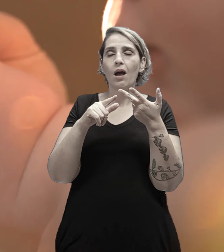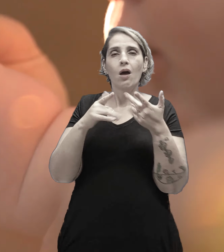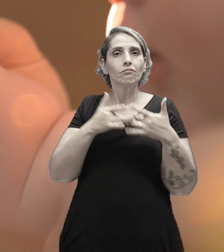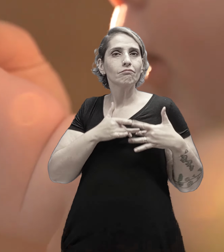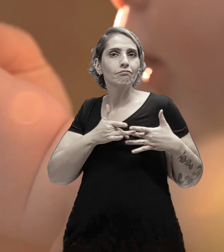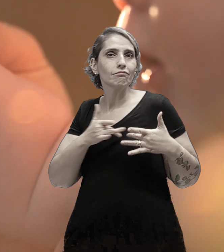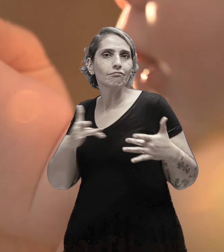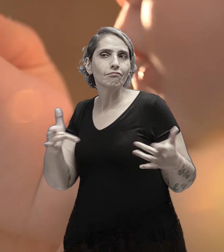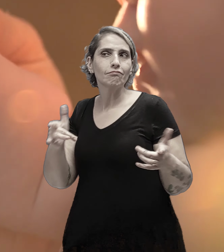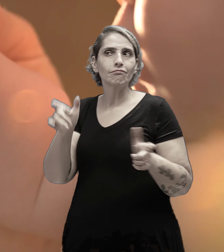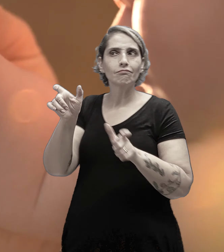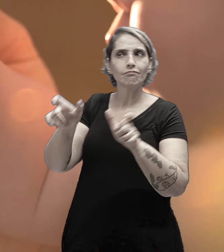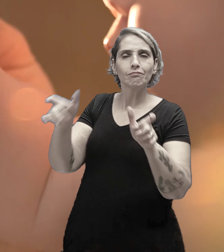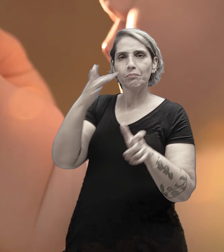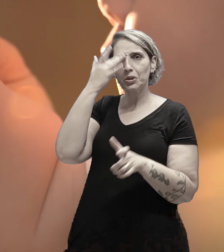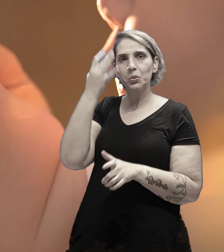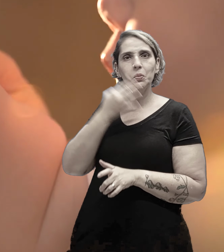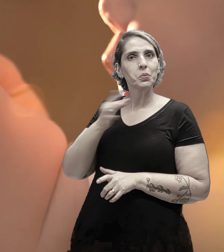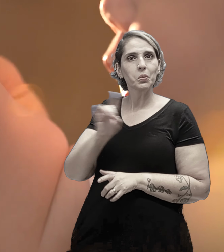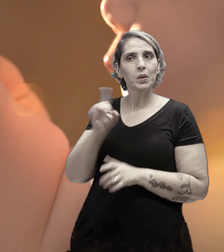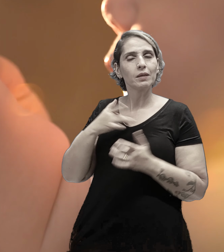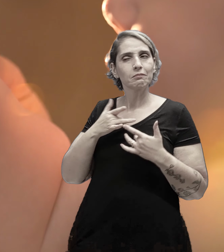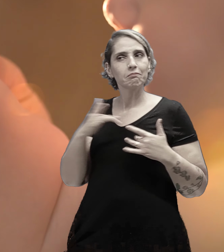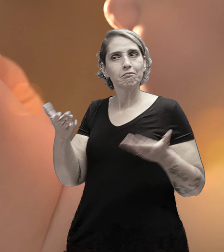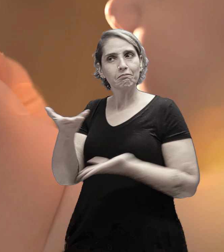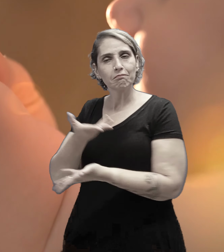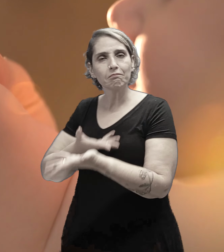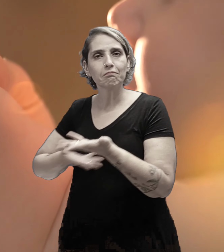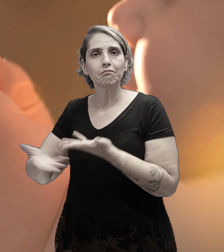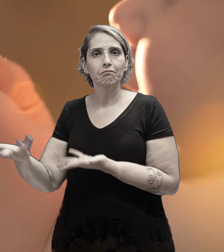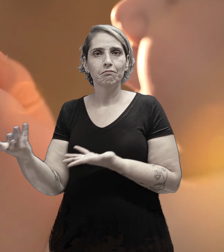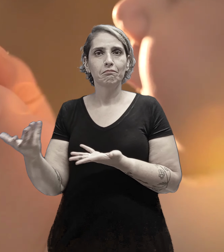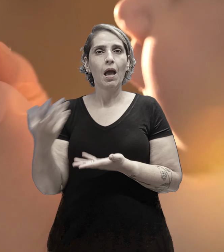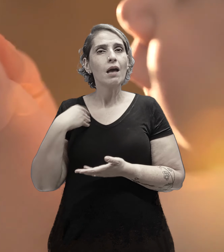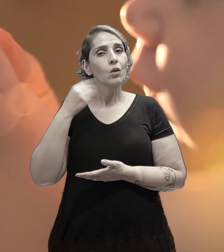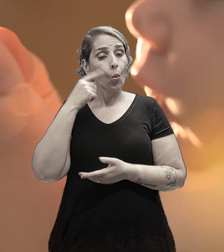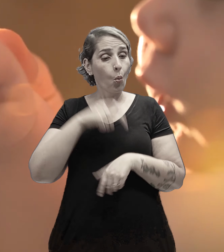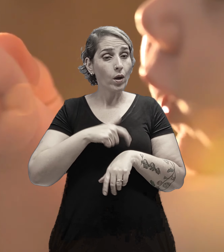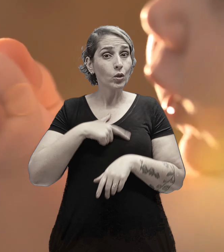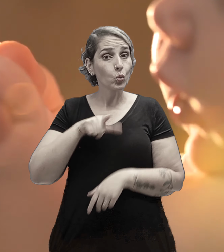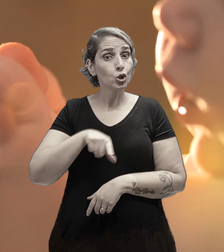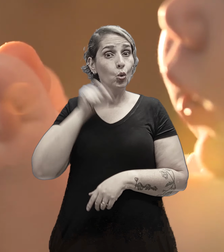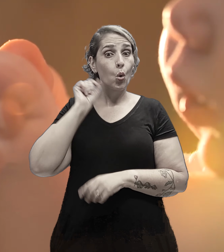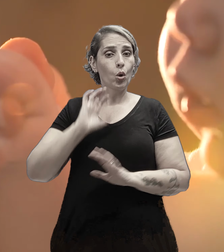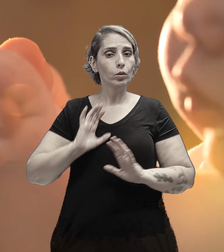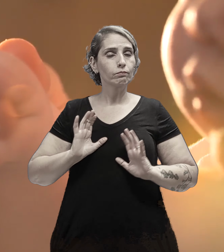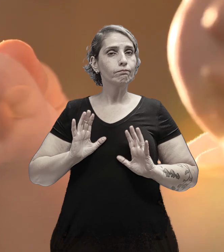no gesto de generosidade com um estranho, na escolha de agir com integridade.